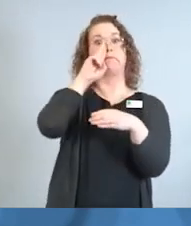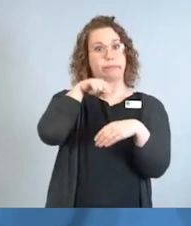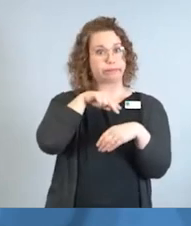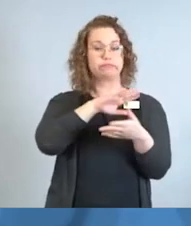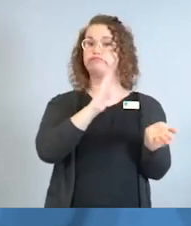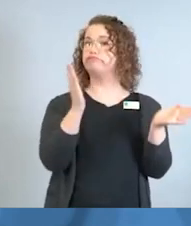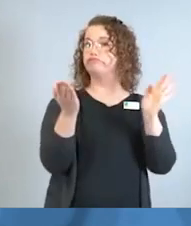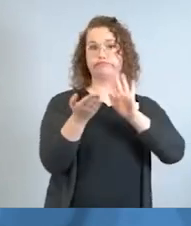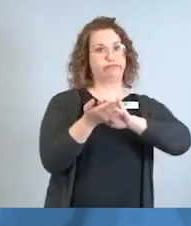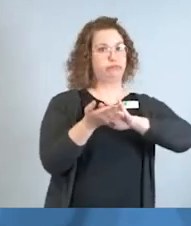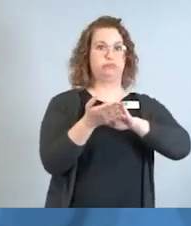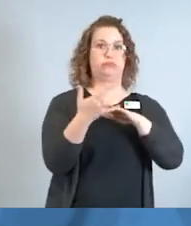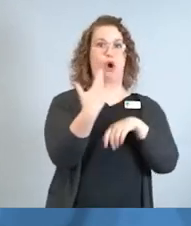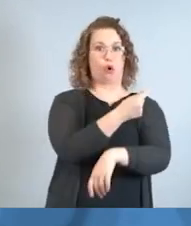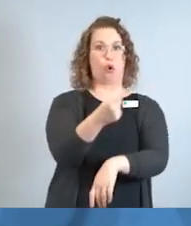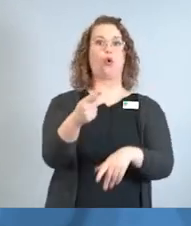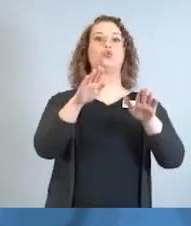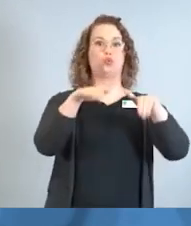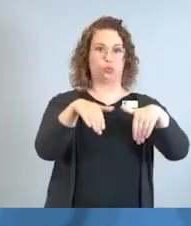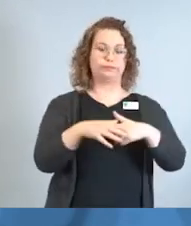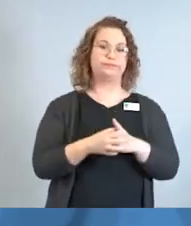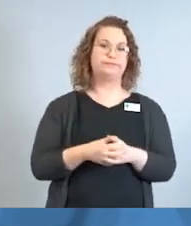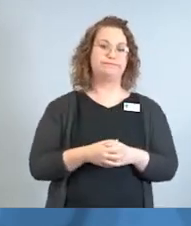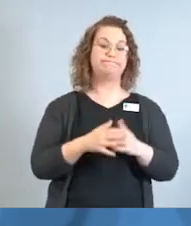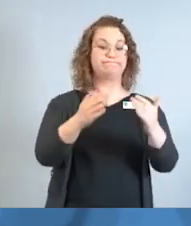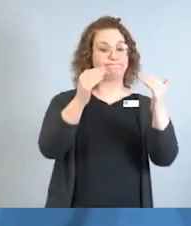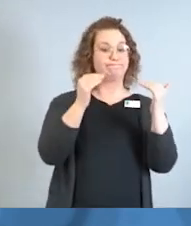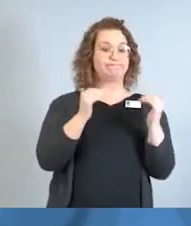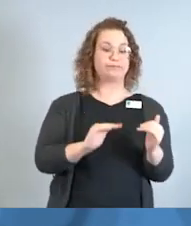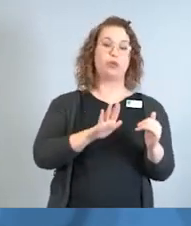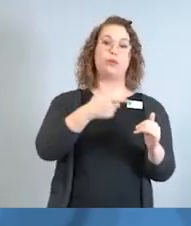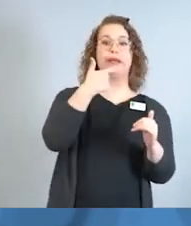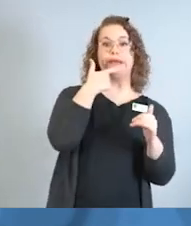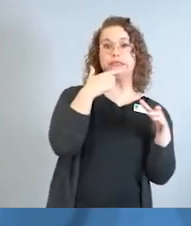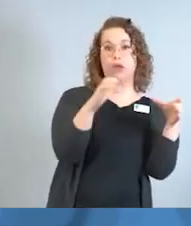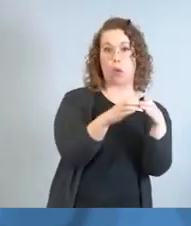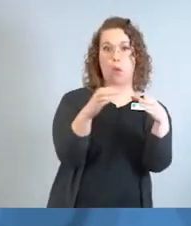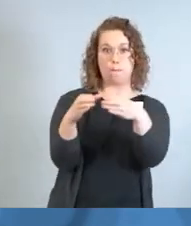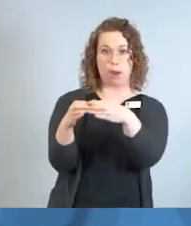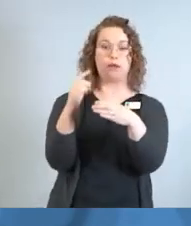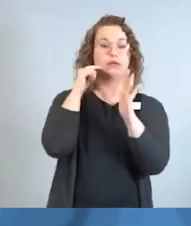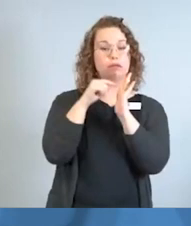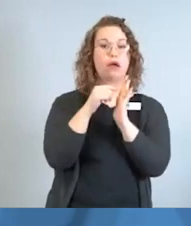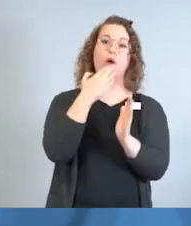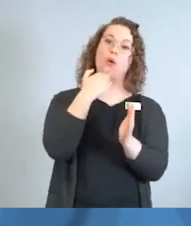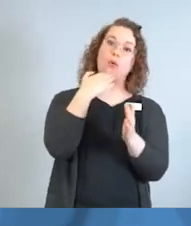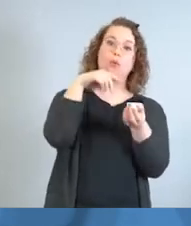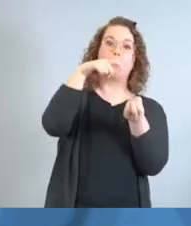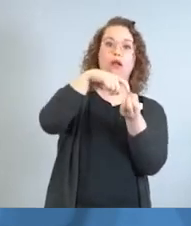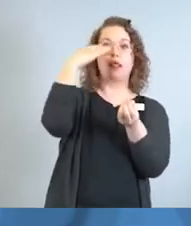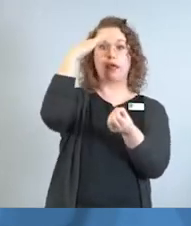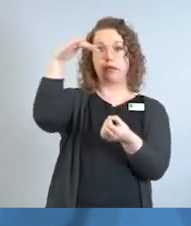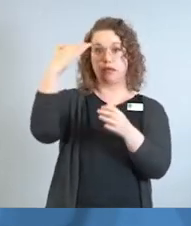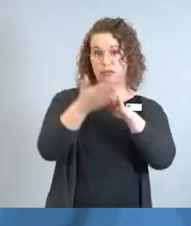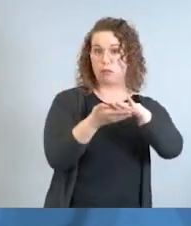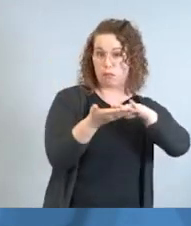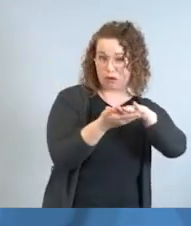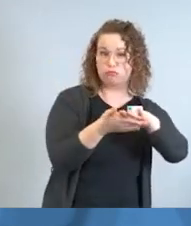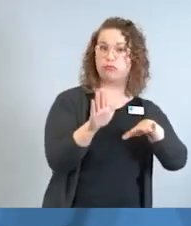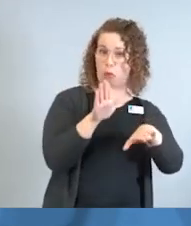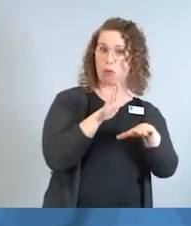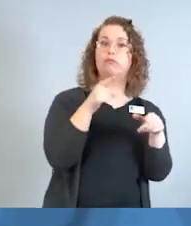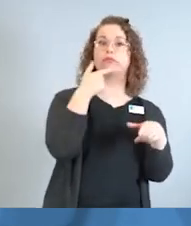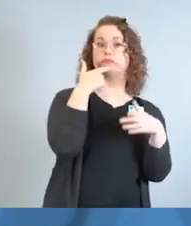Sitten on riskiryhmäläiset eli lääketieteellisin perustein riskiryhmään kuuluvat alle 70-vuotiaat,